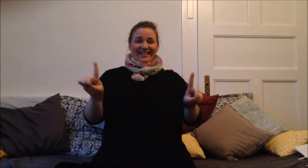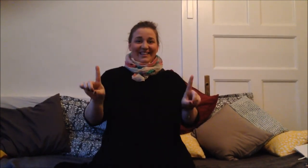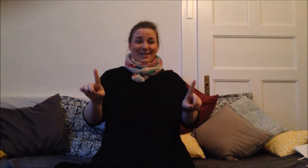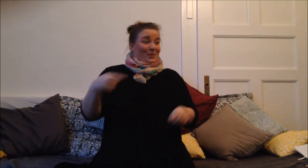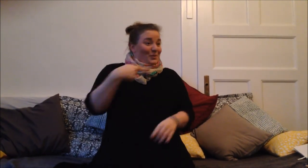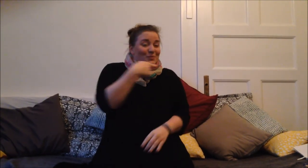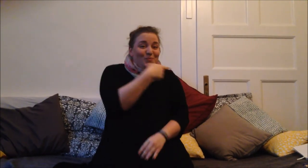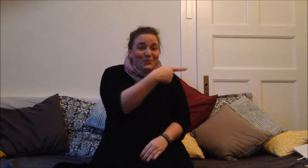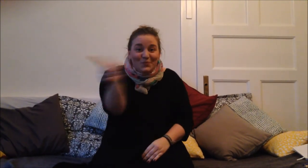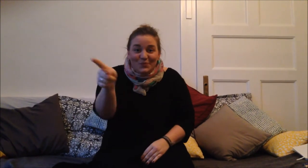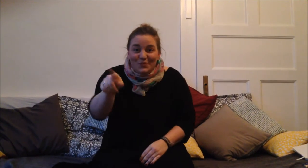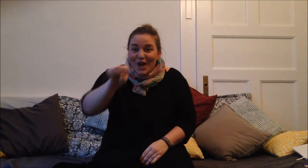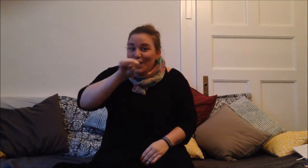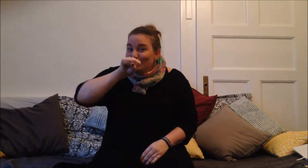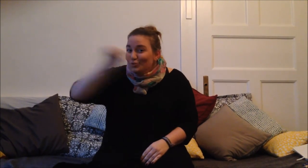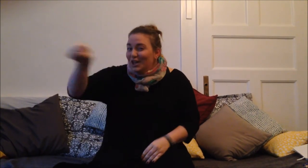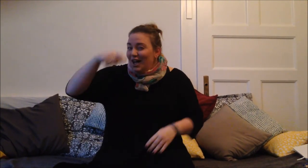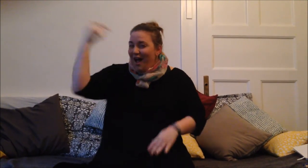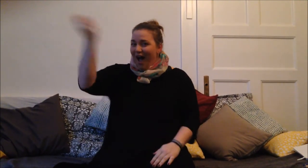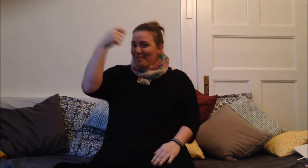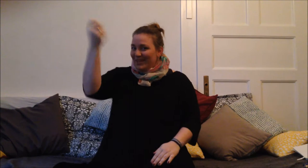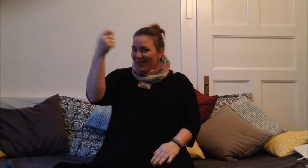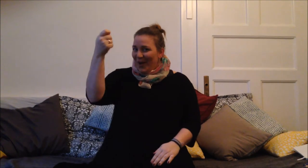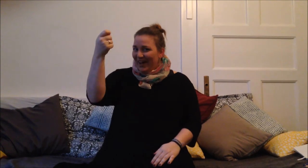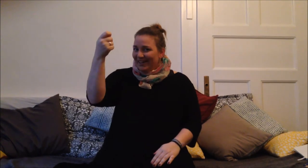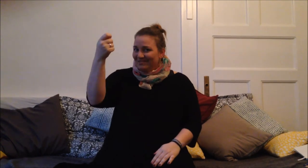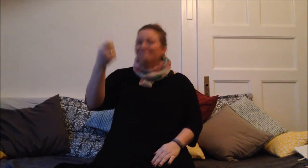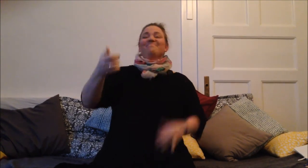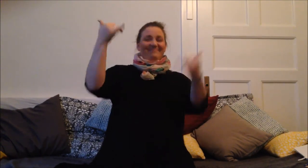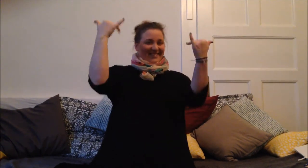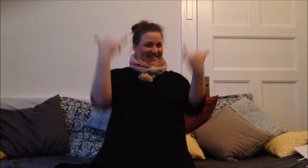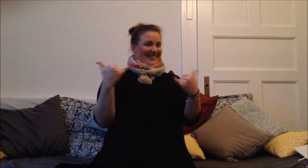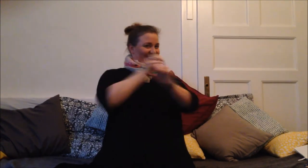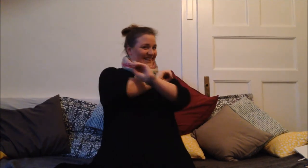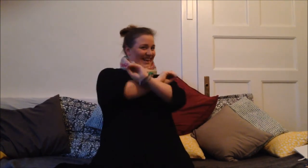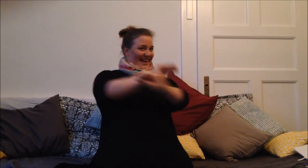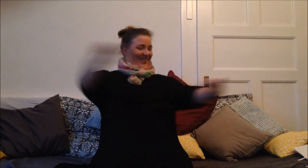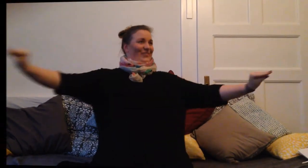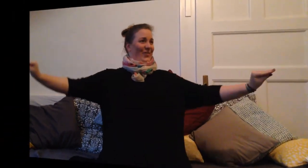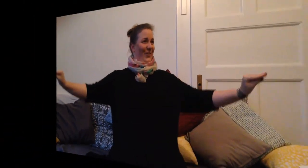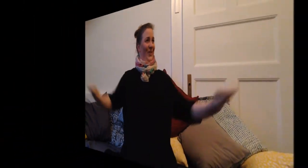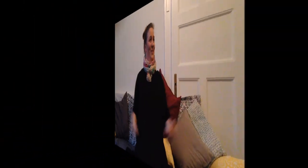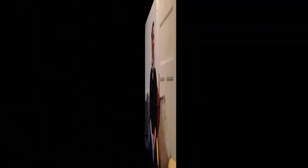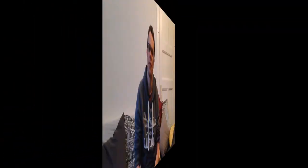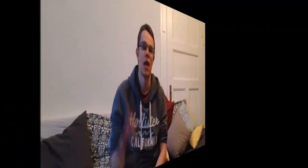Wir freuen uns schon riesig Hier kommen die Infos für euch